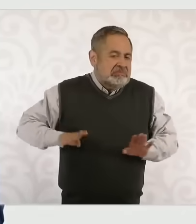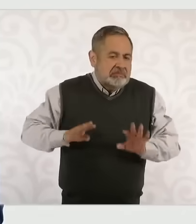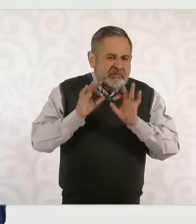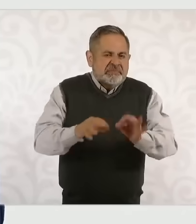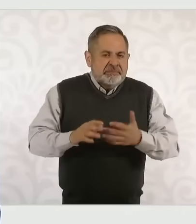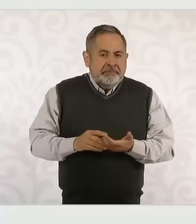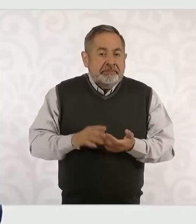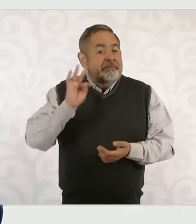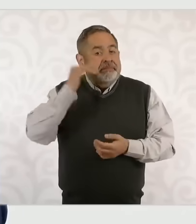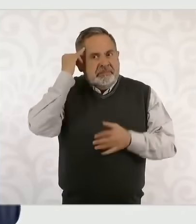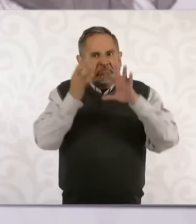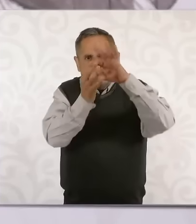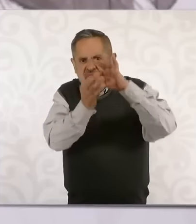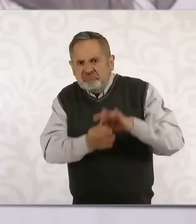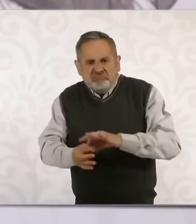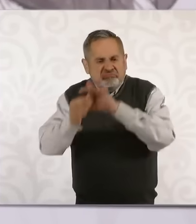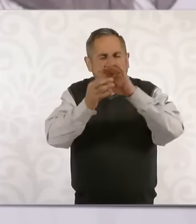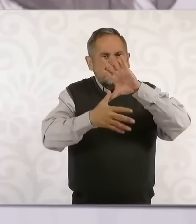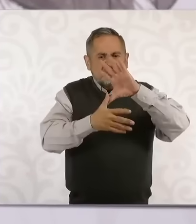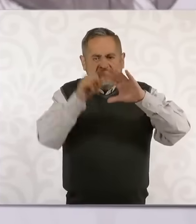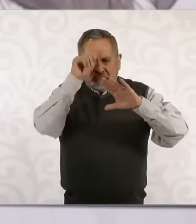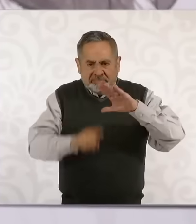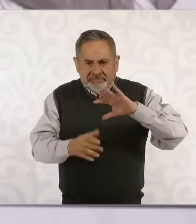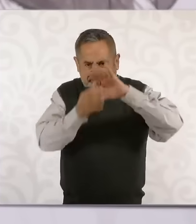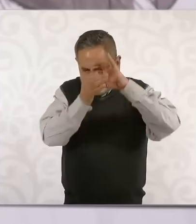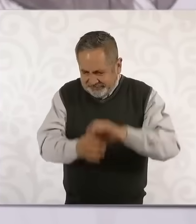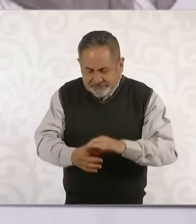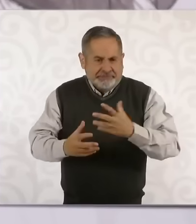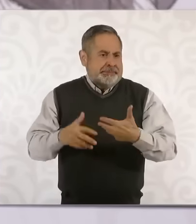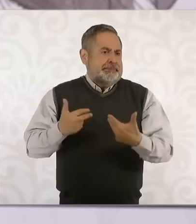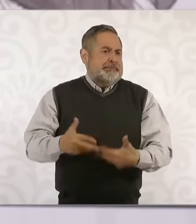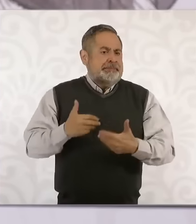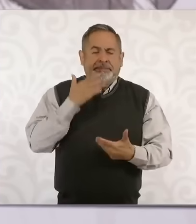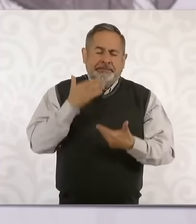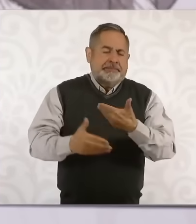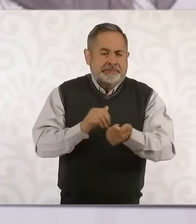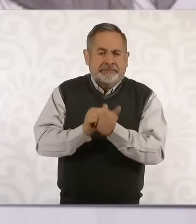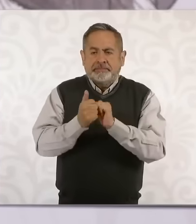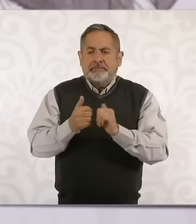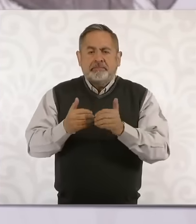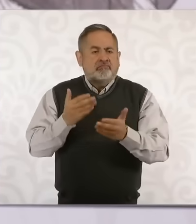del continente, pero basada en la cooperación para el desarrollo, no en el uso de la fuerza.